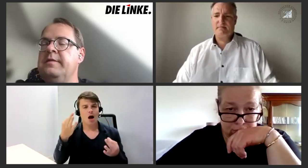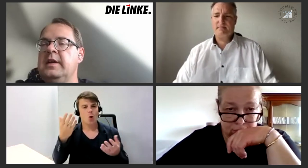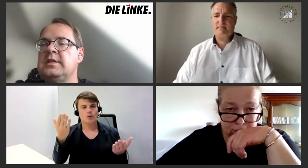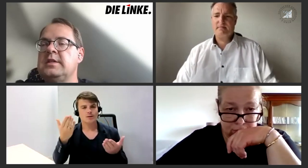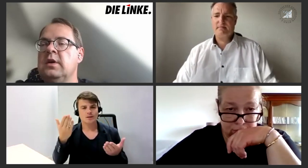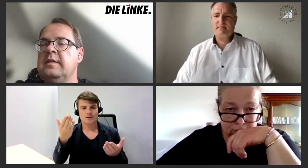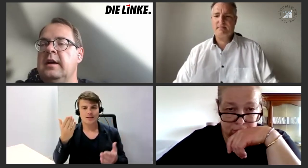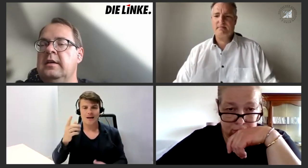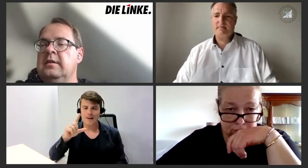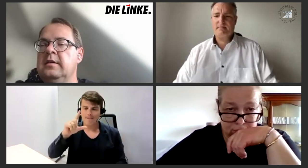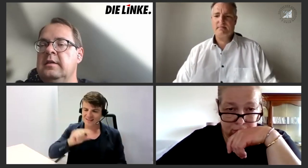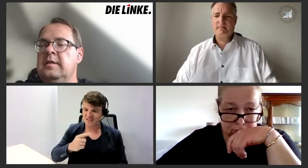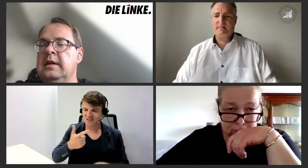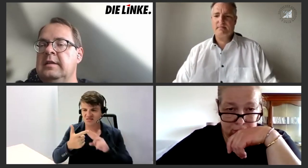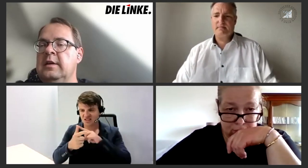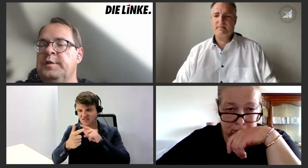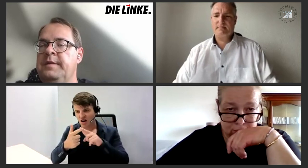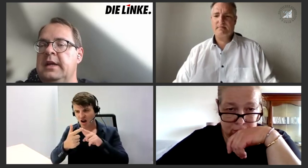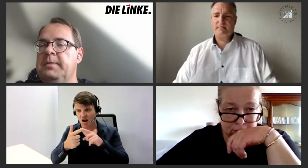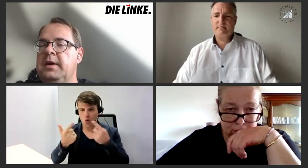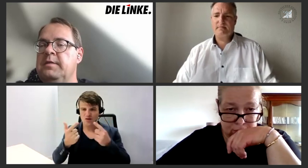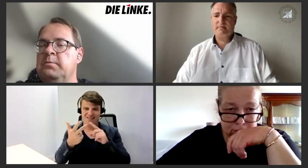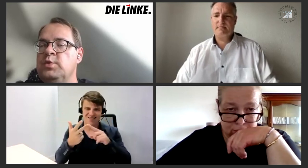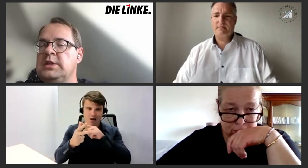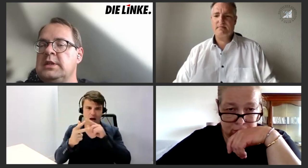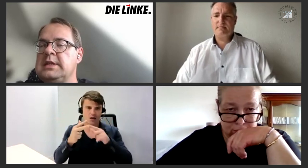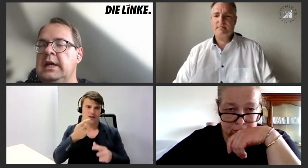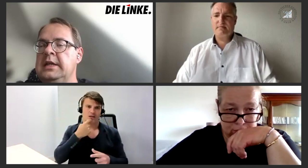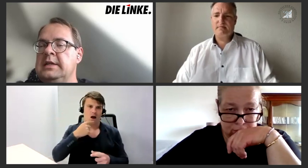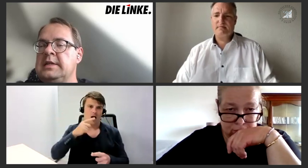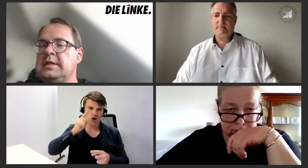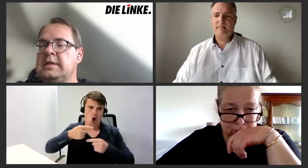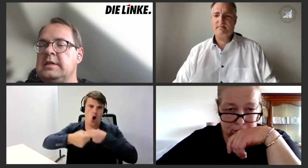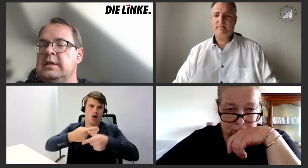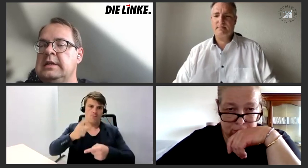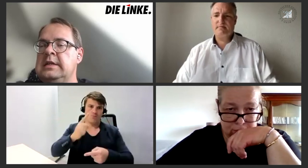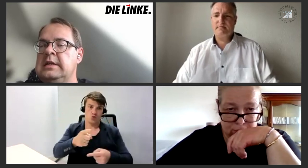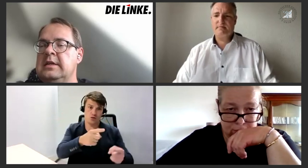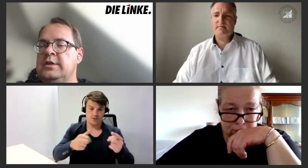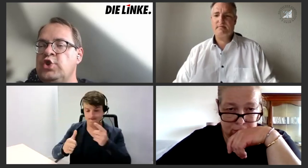mindestens zwei, vielleicht sogar drei Dingen, die auf den Weg gebracht werden müssen.